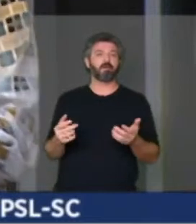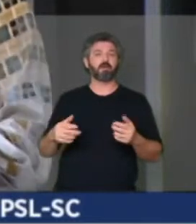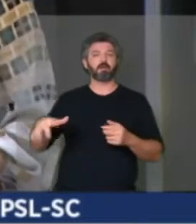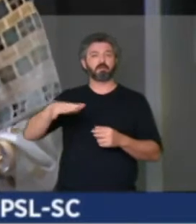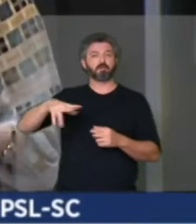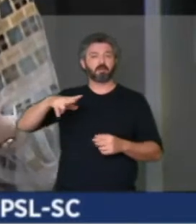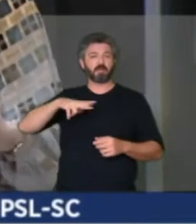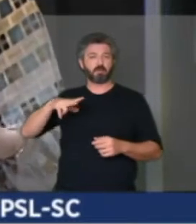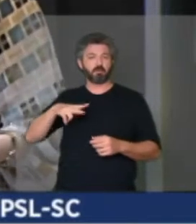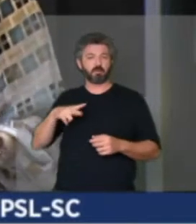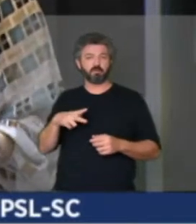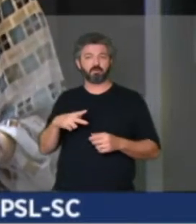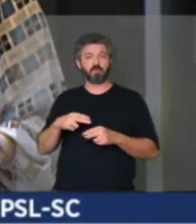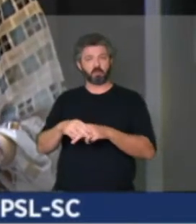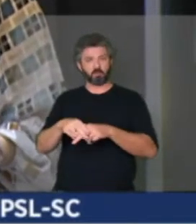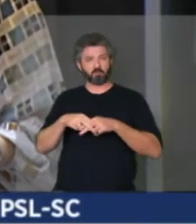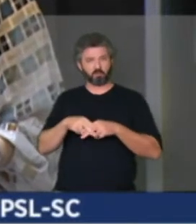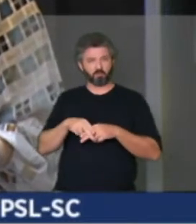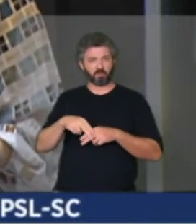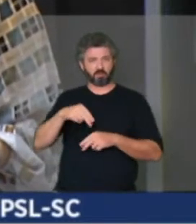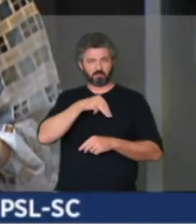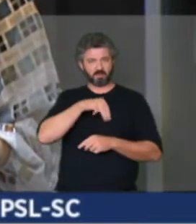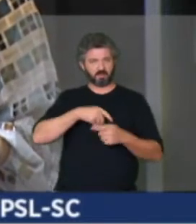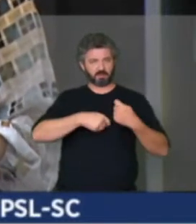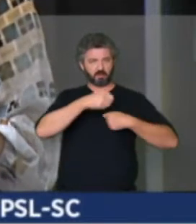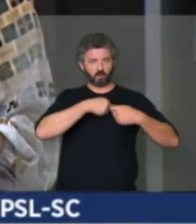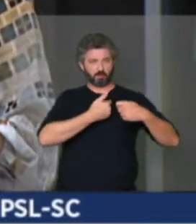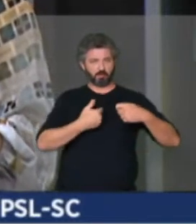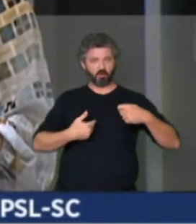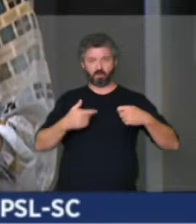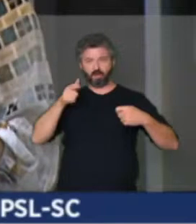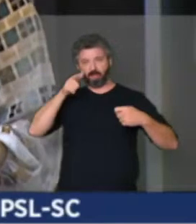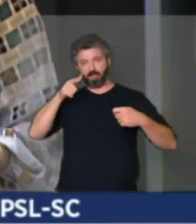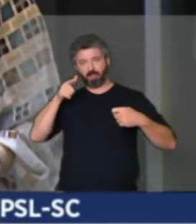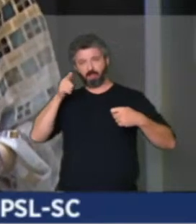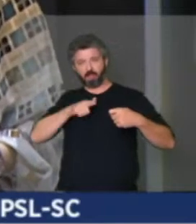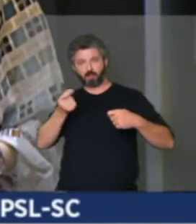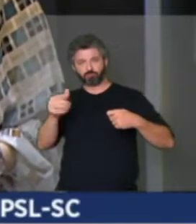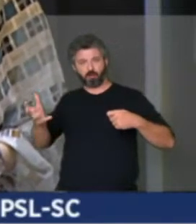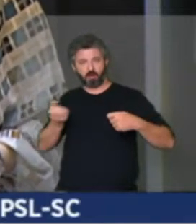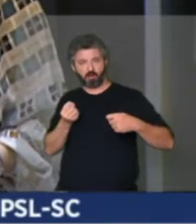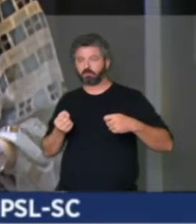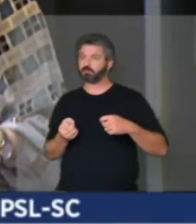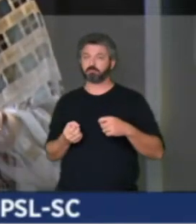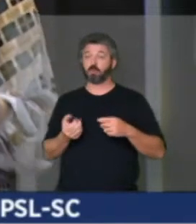ECONOMIA. NÃO FAZ SENTIDO NÓS APROVARMOS ESSE REQUERIMENTO, CHAMAR O MINISTRO AQUI, PARA UMA AUDIÊNCIA PÚBLICA NO PLENÁ RIO, PARA UMA COMISSÃO GERAL,